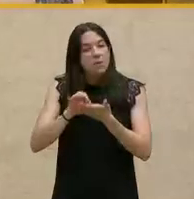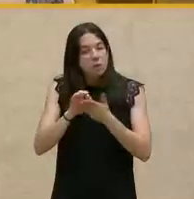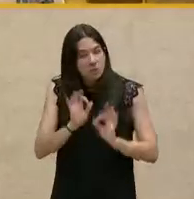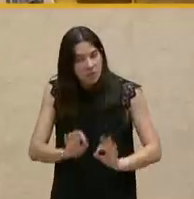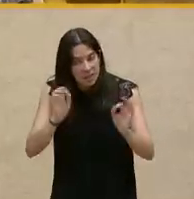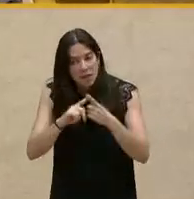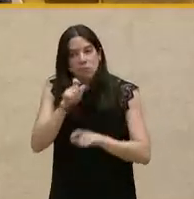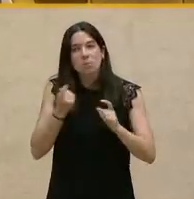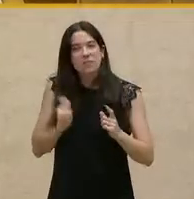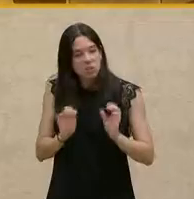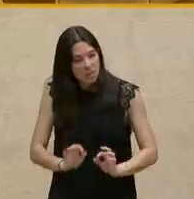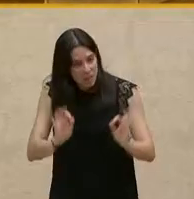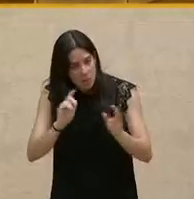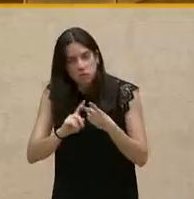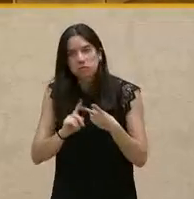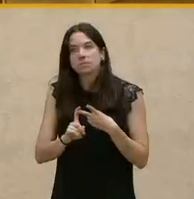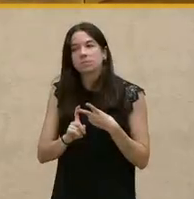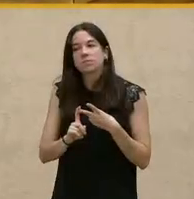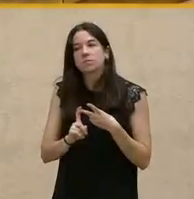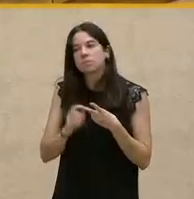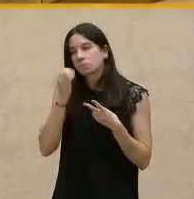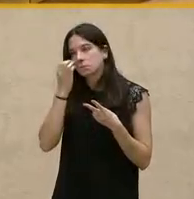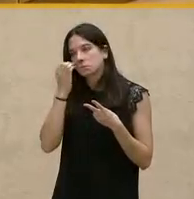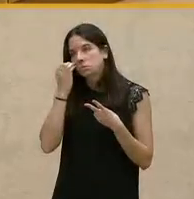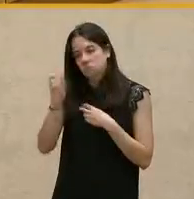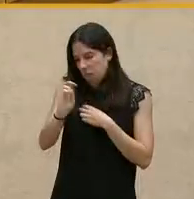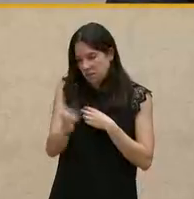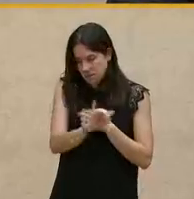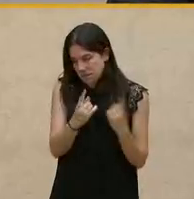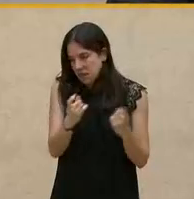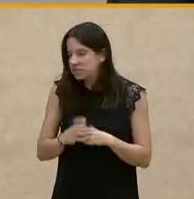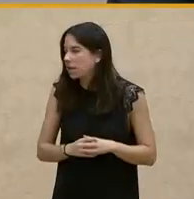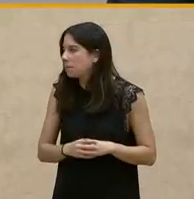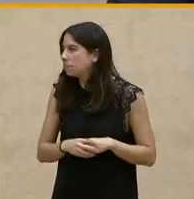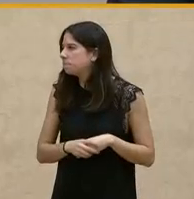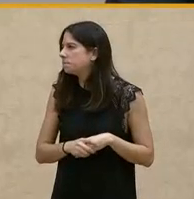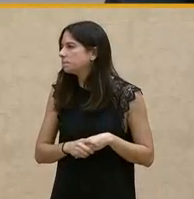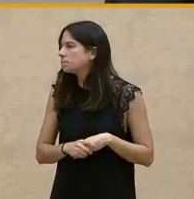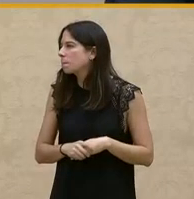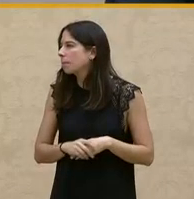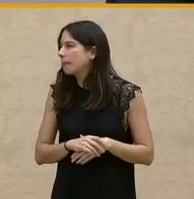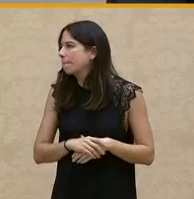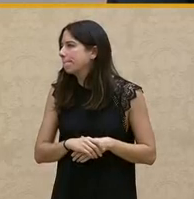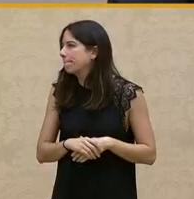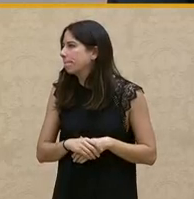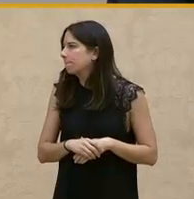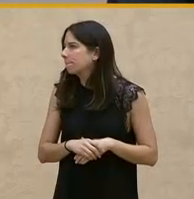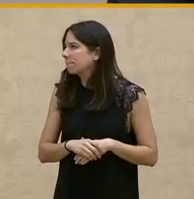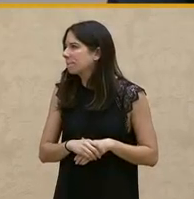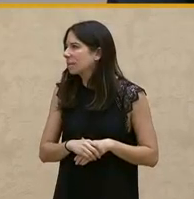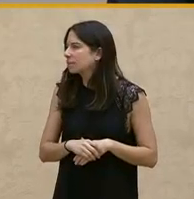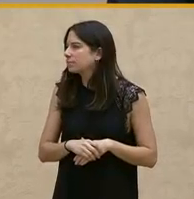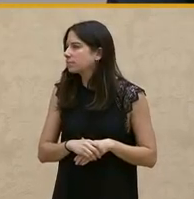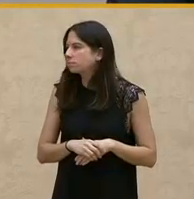especializados para su atención, etc. Se trata de una condición específica y no la suma